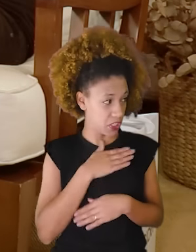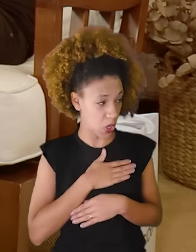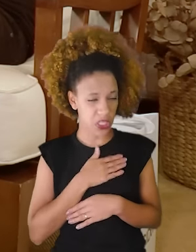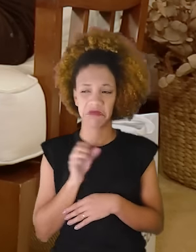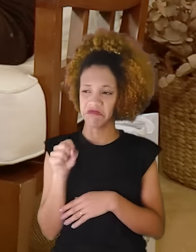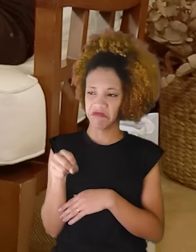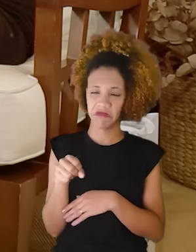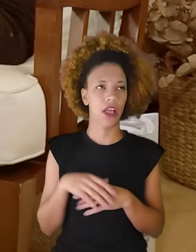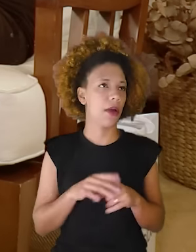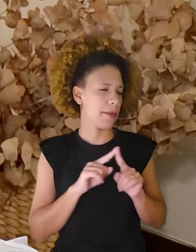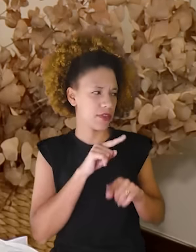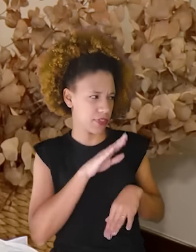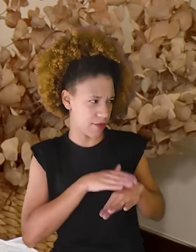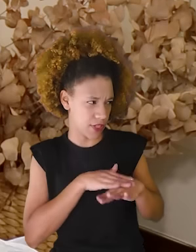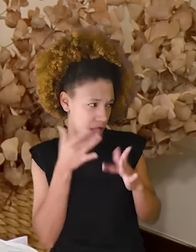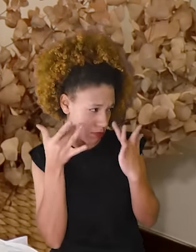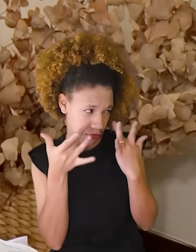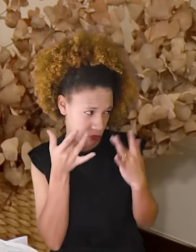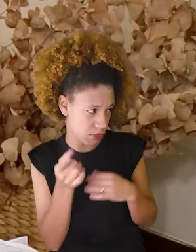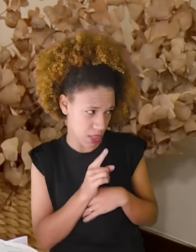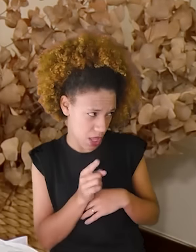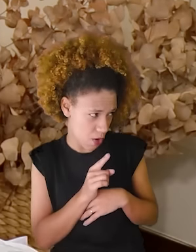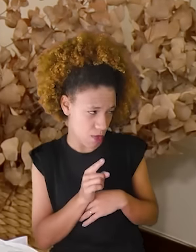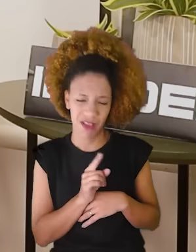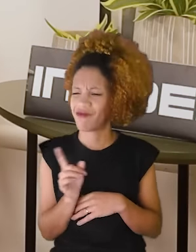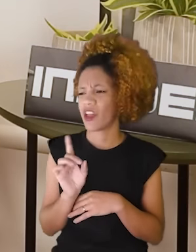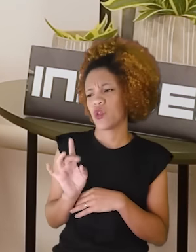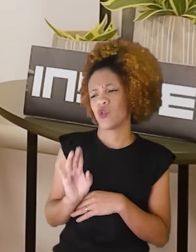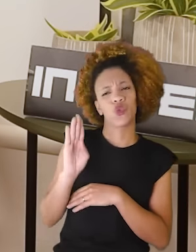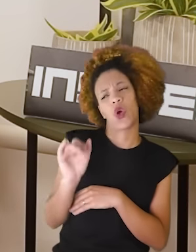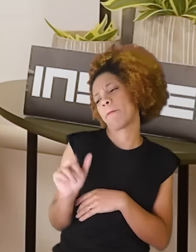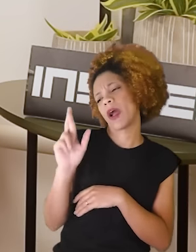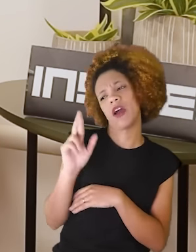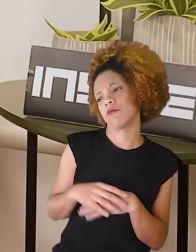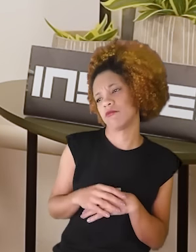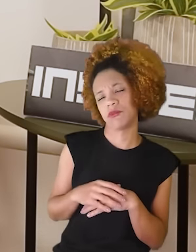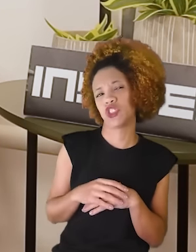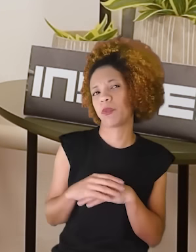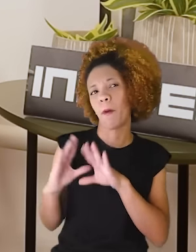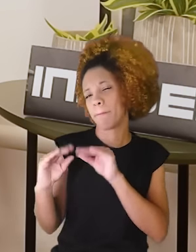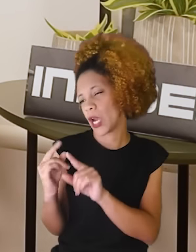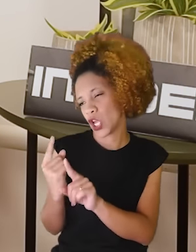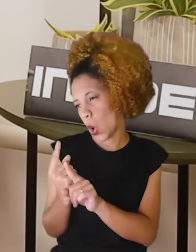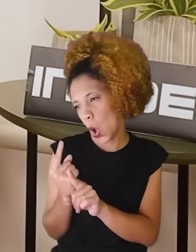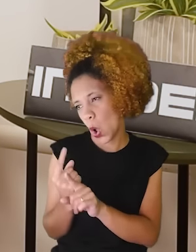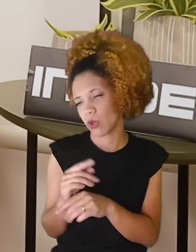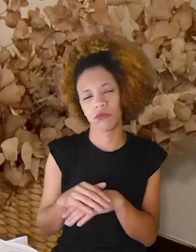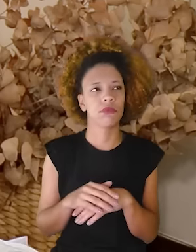vai fazer tipo standup ess cois não vai ser só não só barbar mesmo para dates e tudo mais tá então